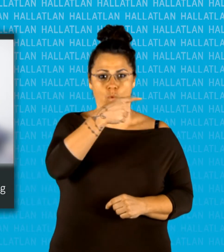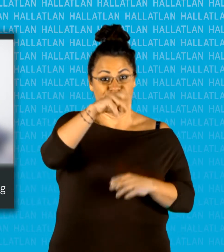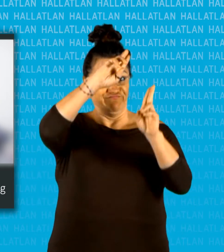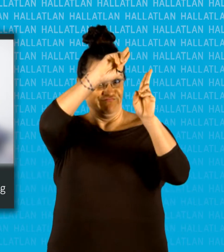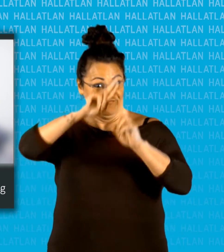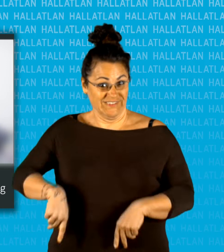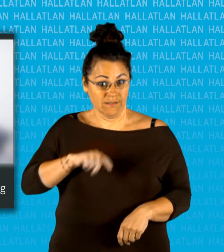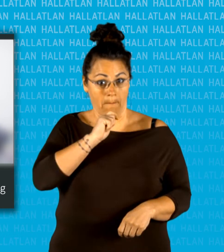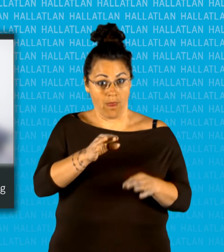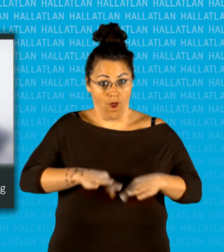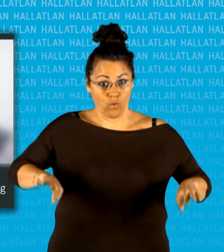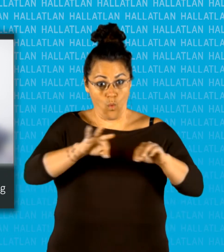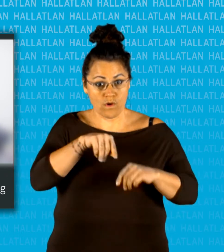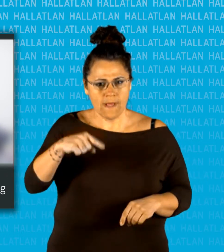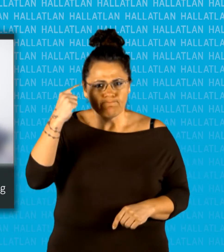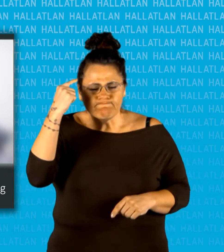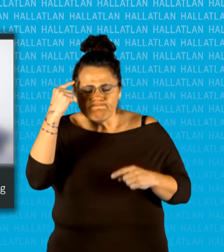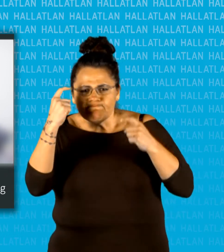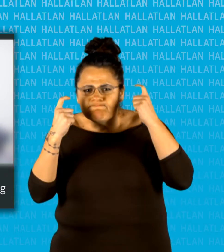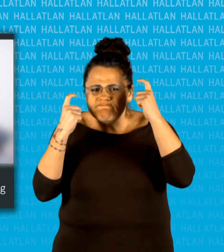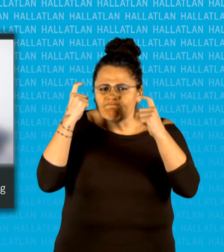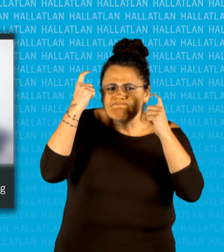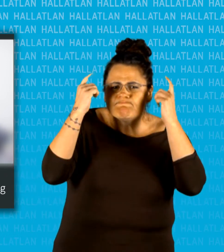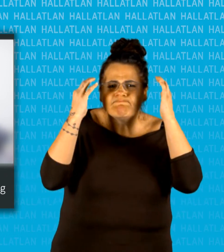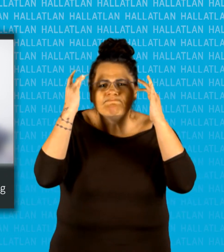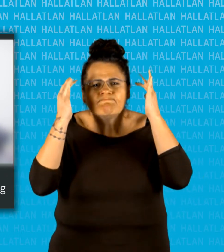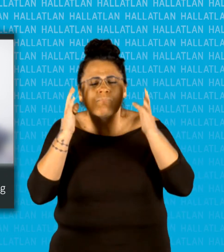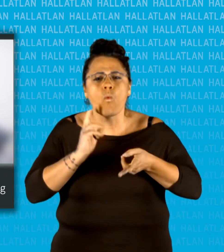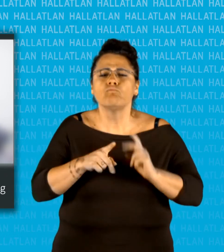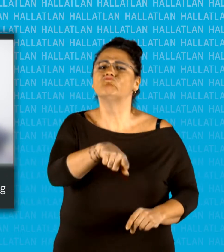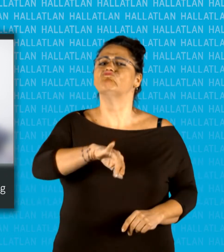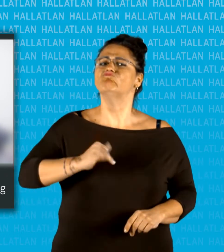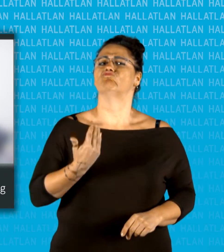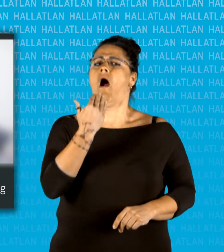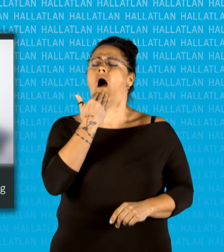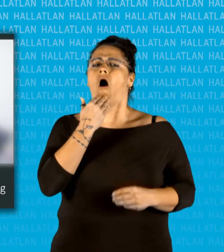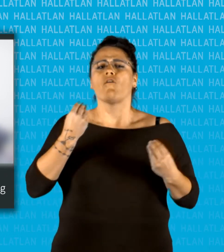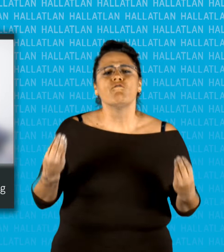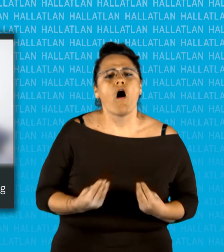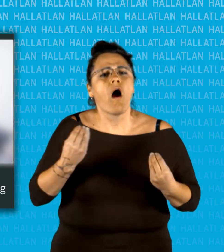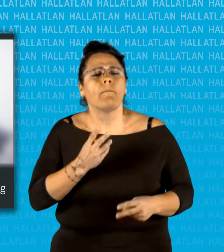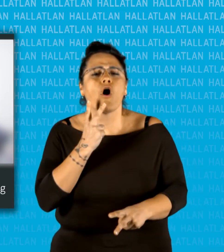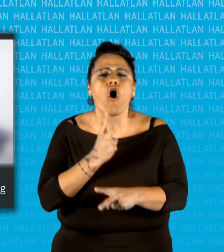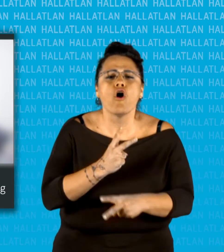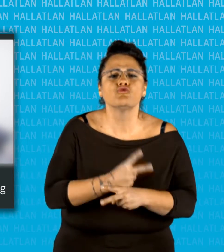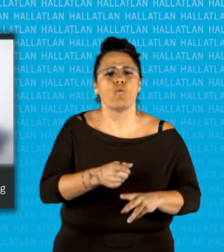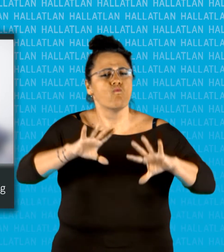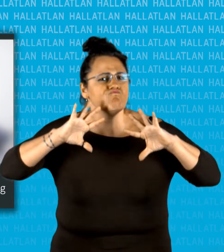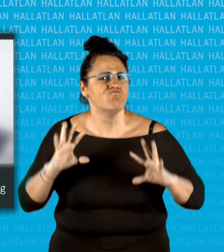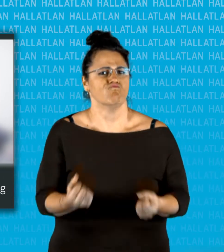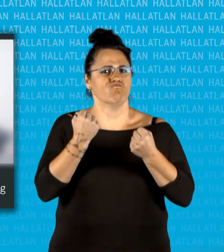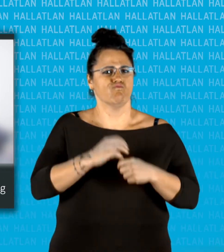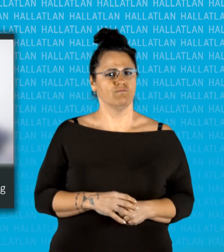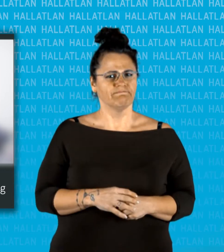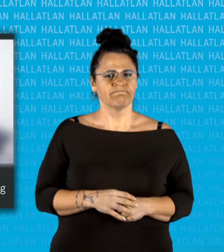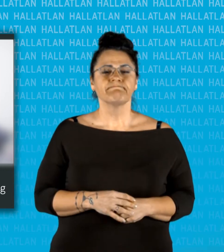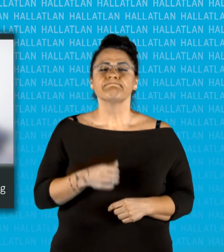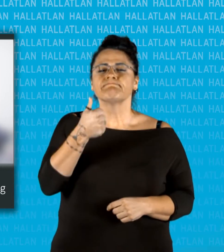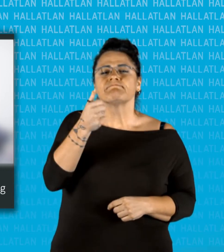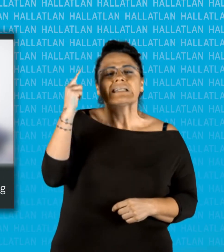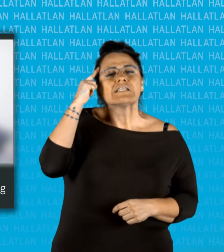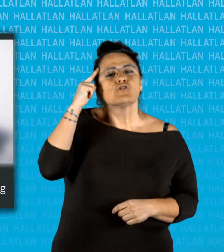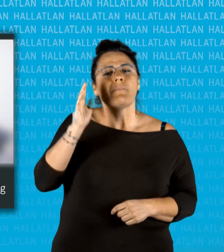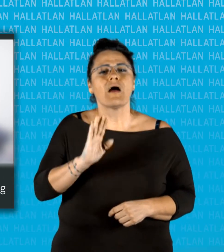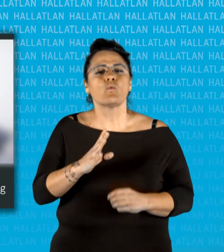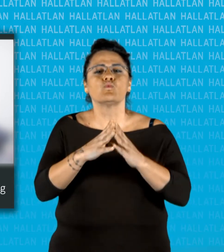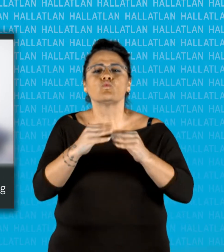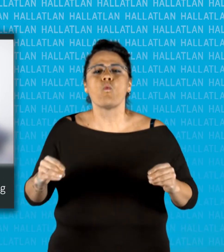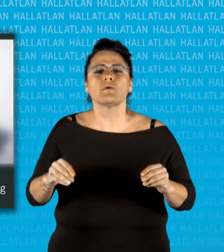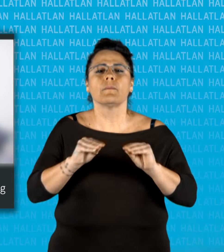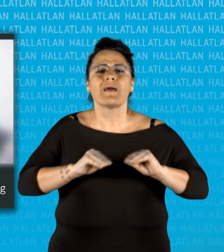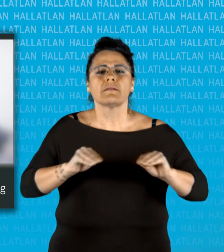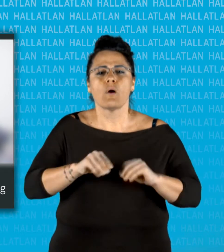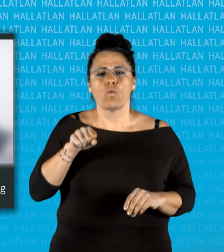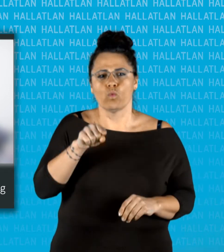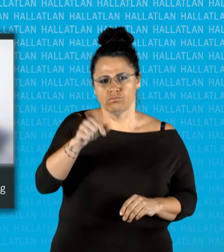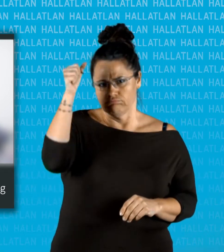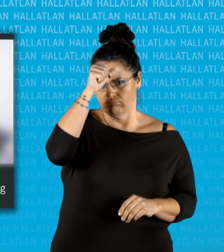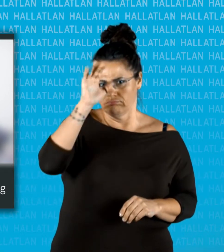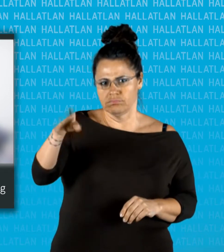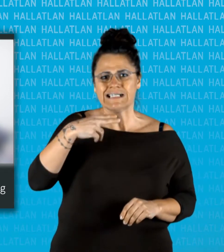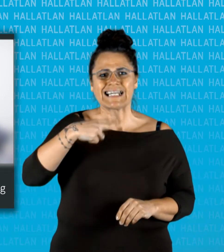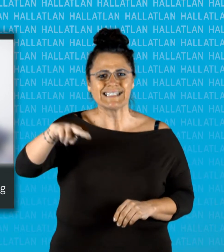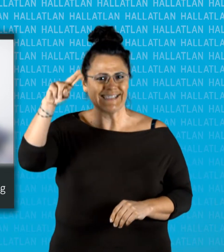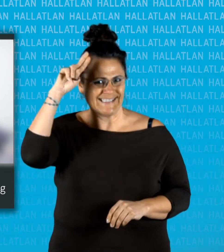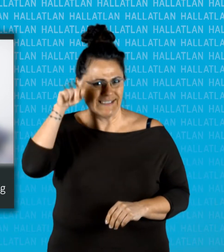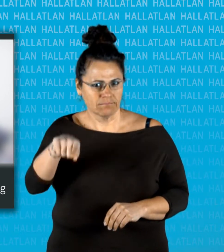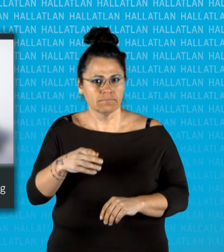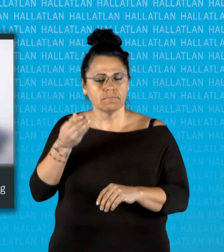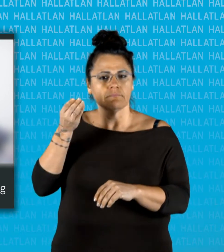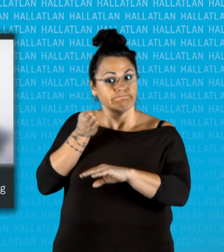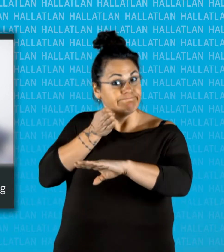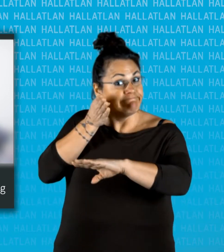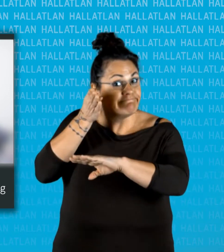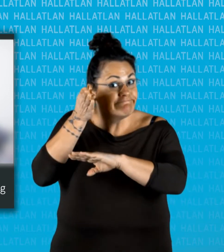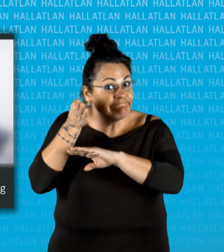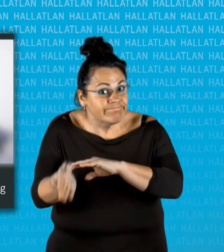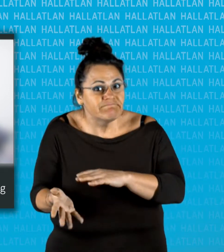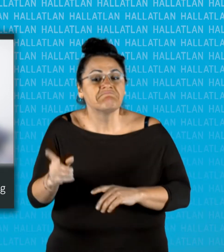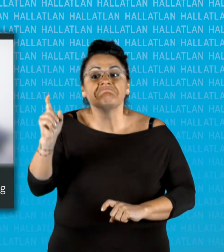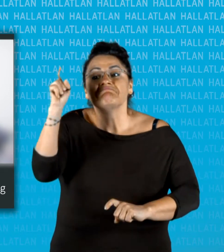Hazatérve felkereste gyógypedagógus végzettségű ismerősét, Krisztit,